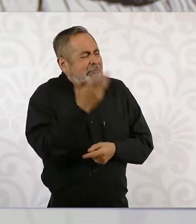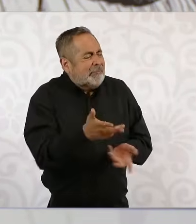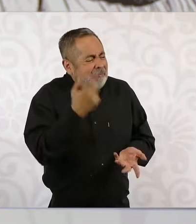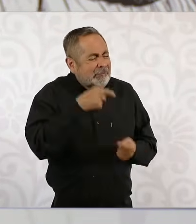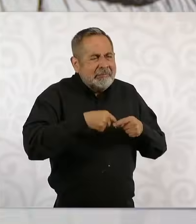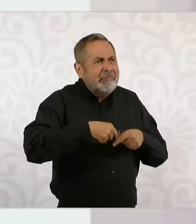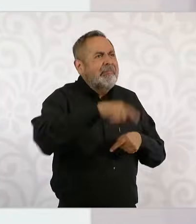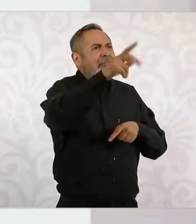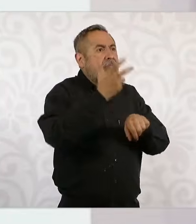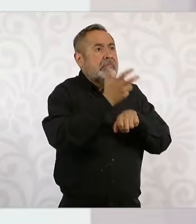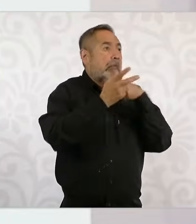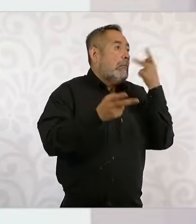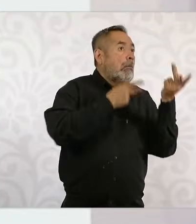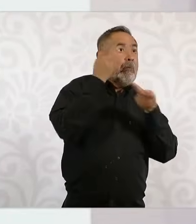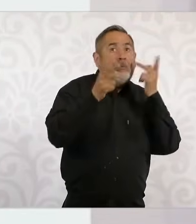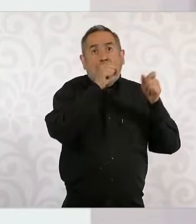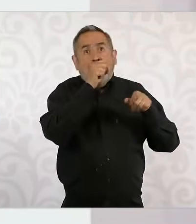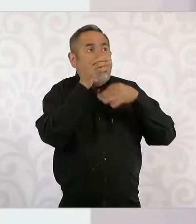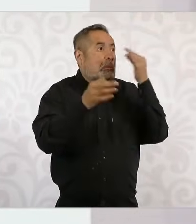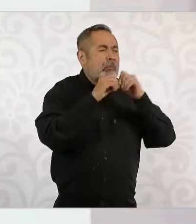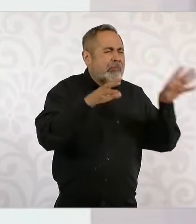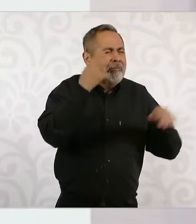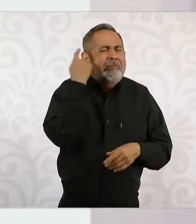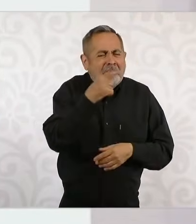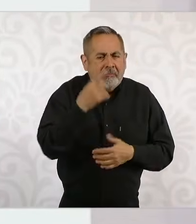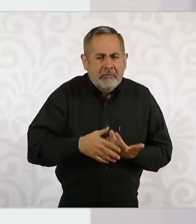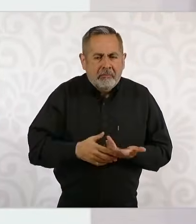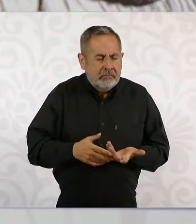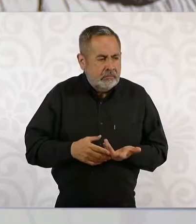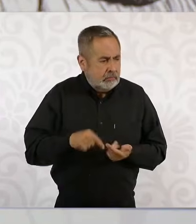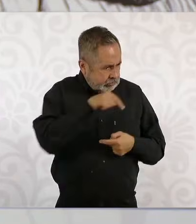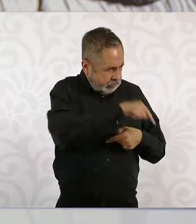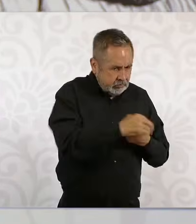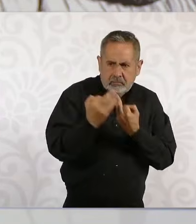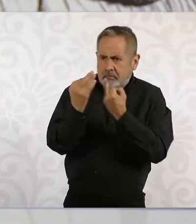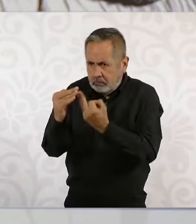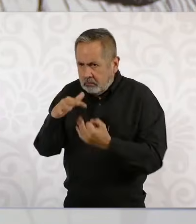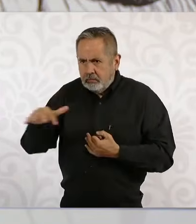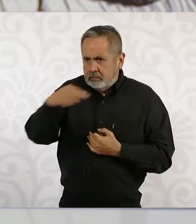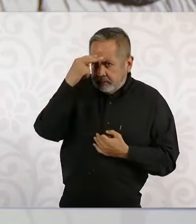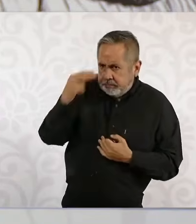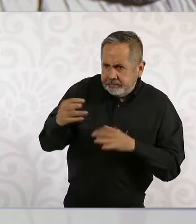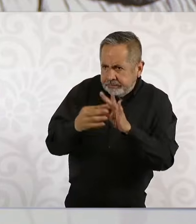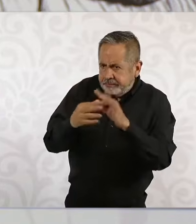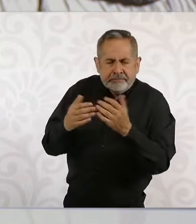va allá? Porque no le habla a los ciudadanos mexicanos que están allá y que votan aquí.